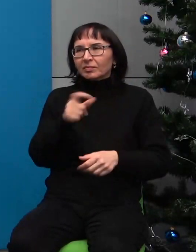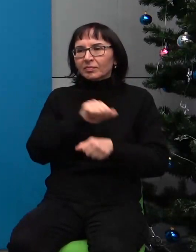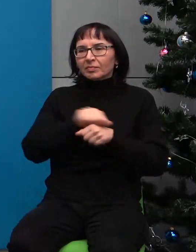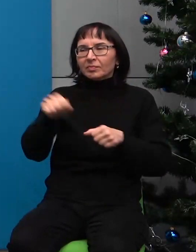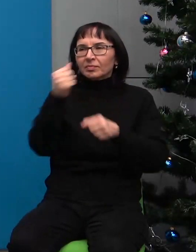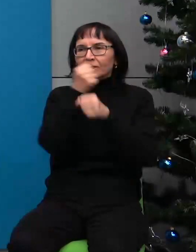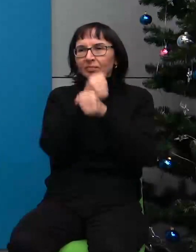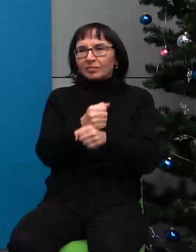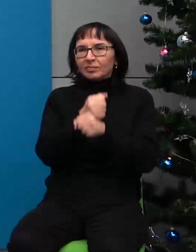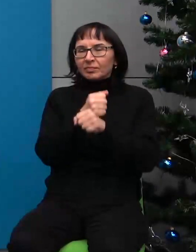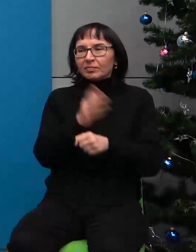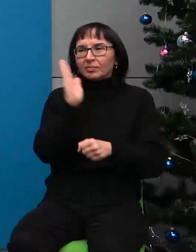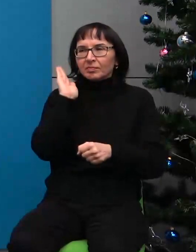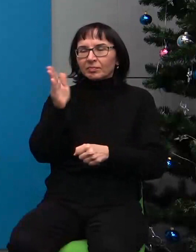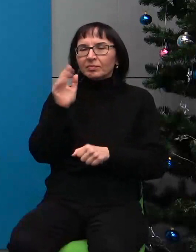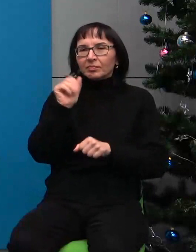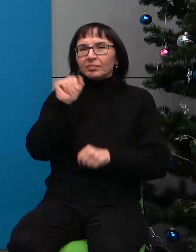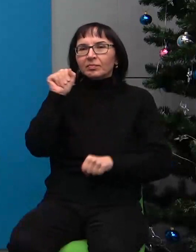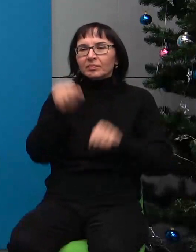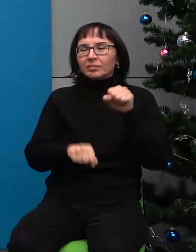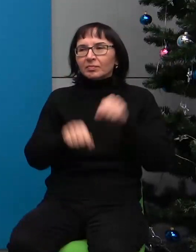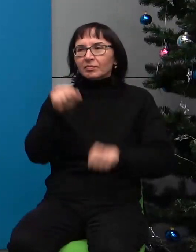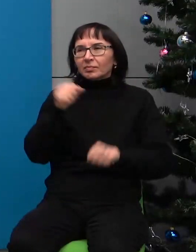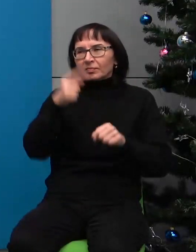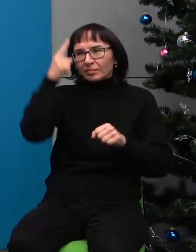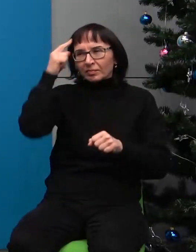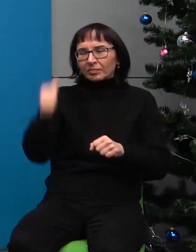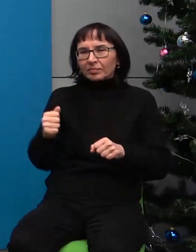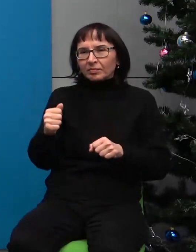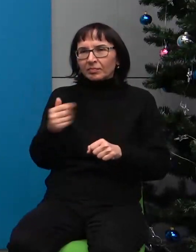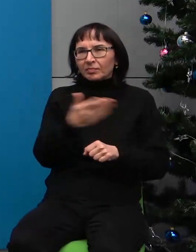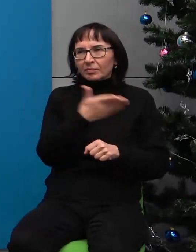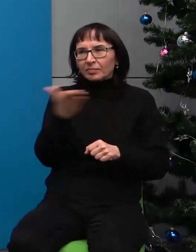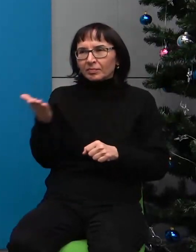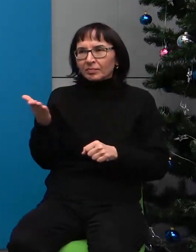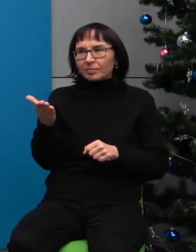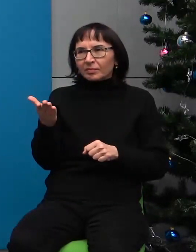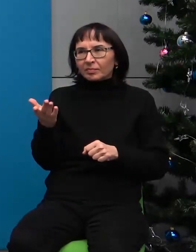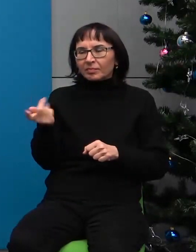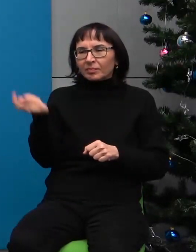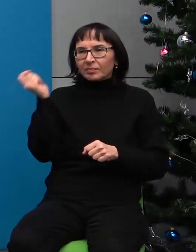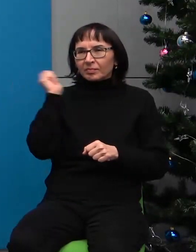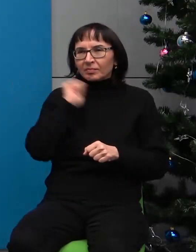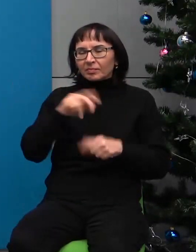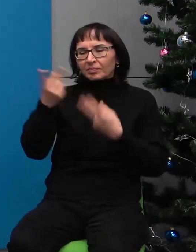Pamięta pan takie stwierdzenie, że przestępca wraca na miejsce zbrodni?